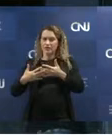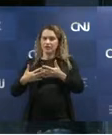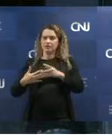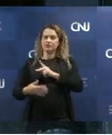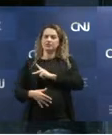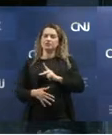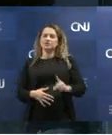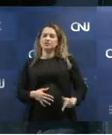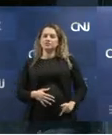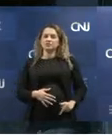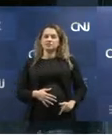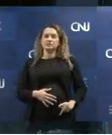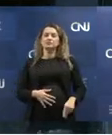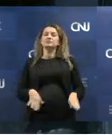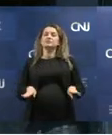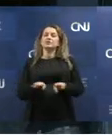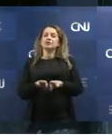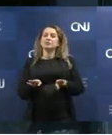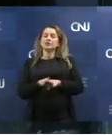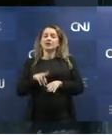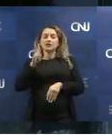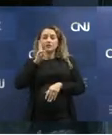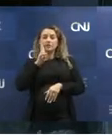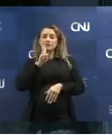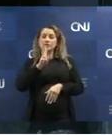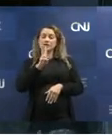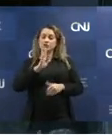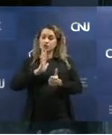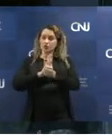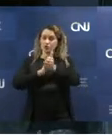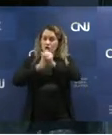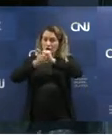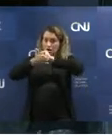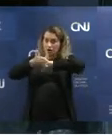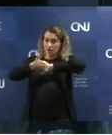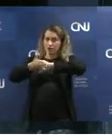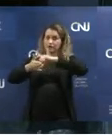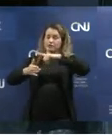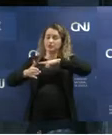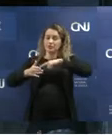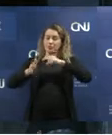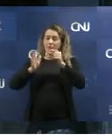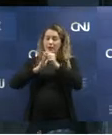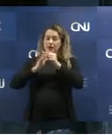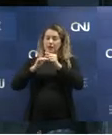também vejo que esse retardamento como palavra utilizado aqui pelo conselheiro Olsson,